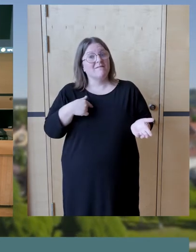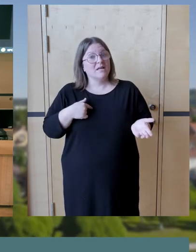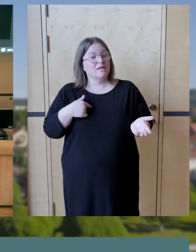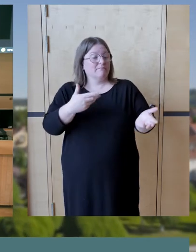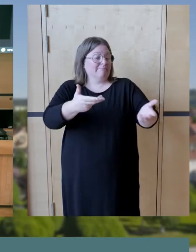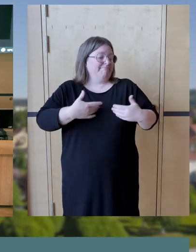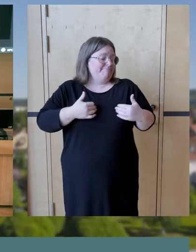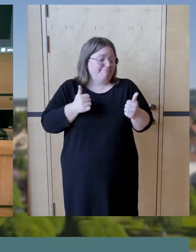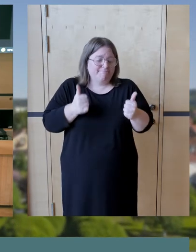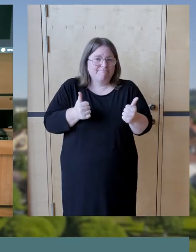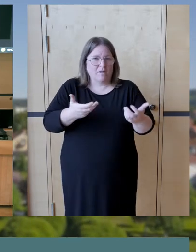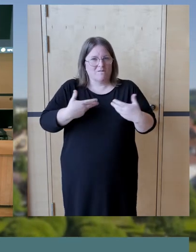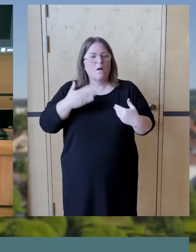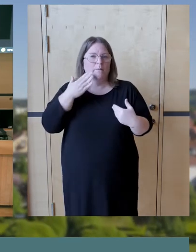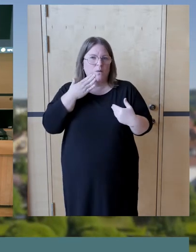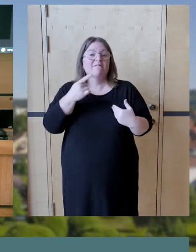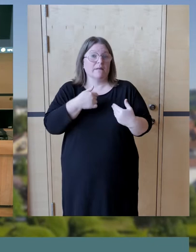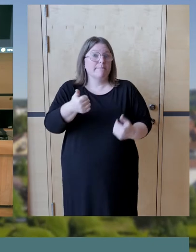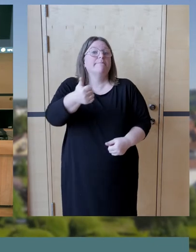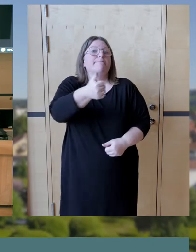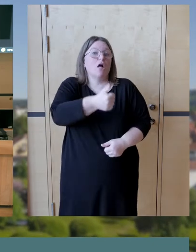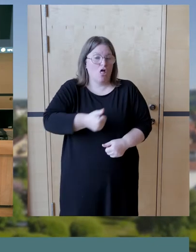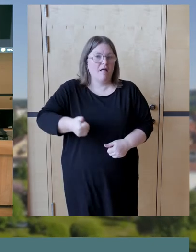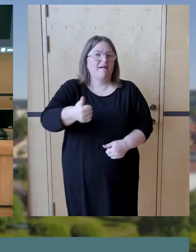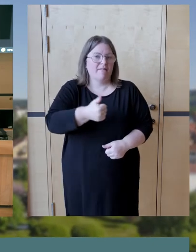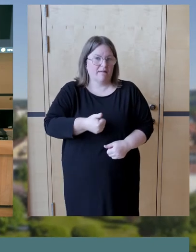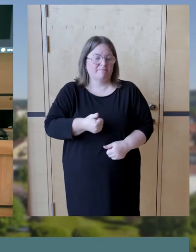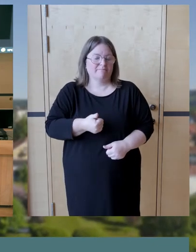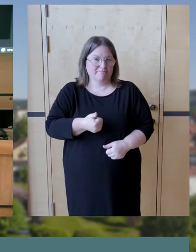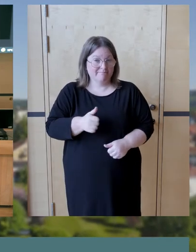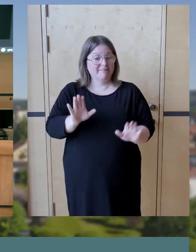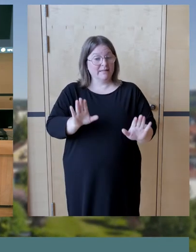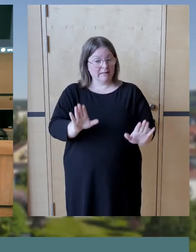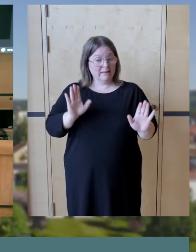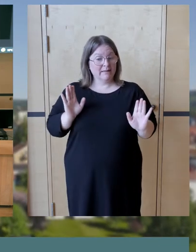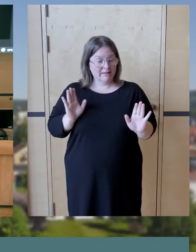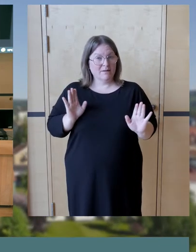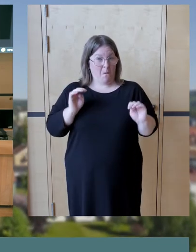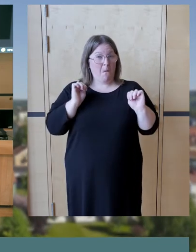För vi måste ha ett boende Jag stannar där och hoppas att jag kan få min knapp med